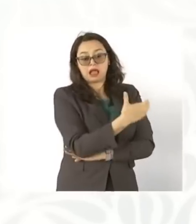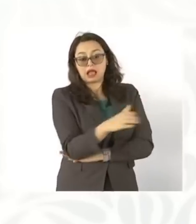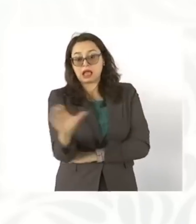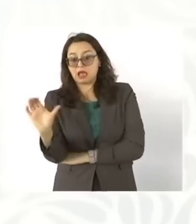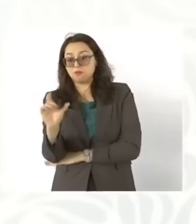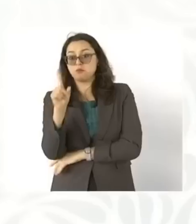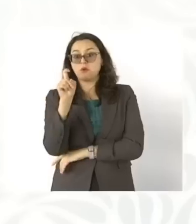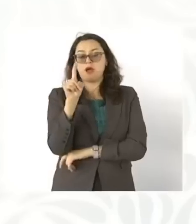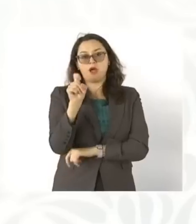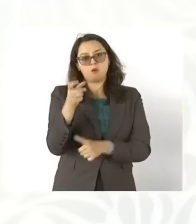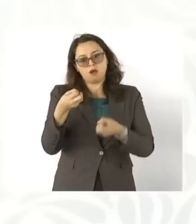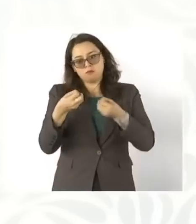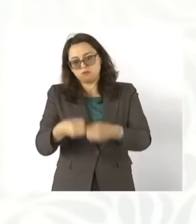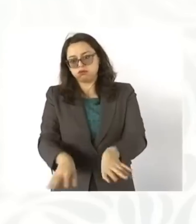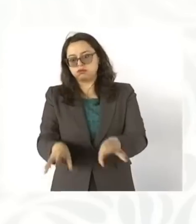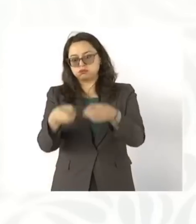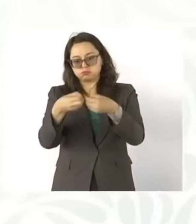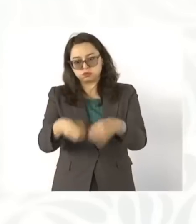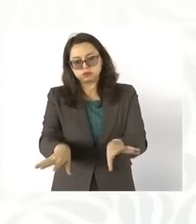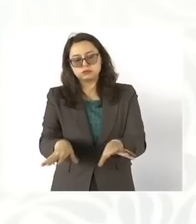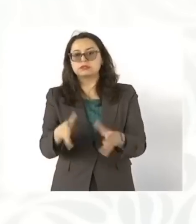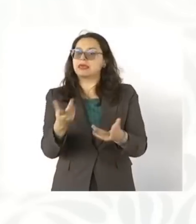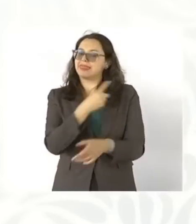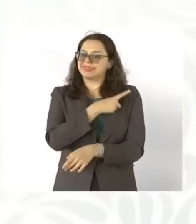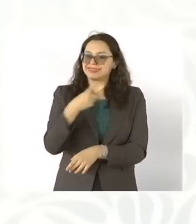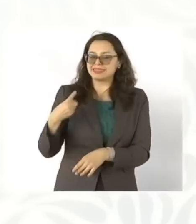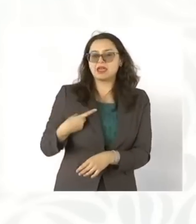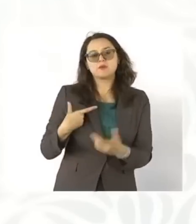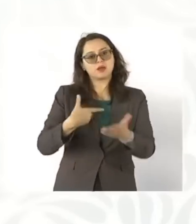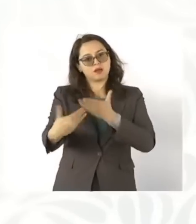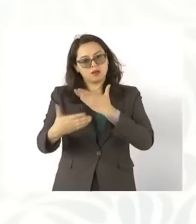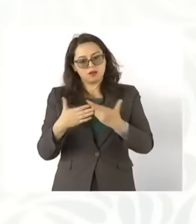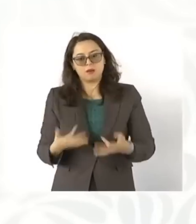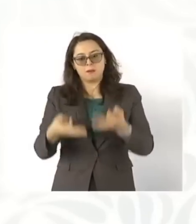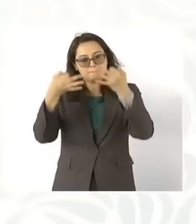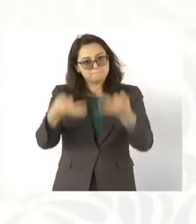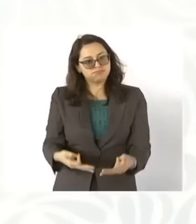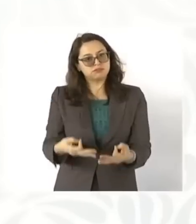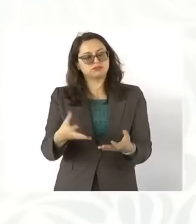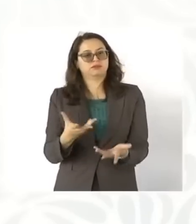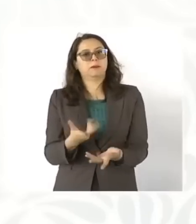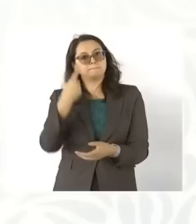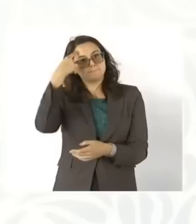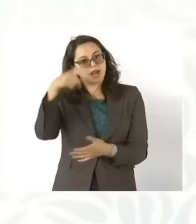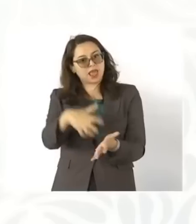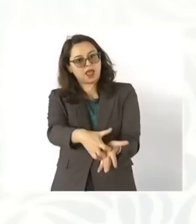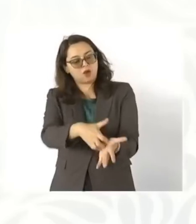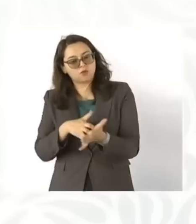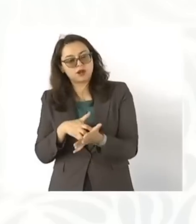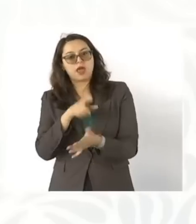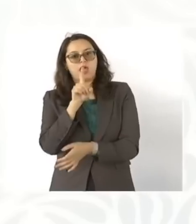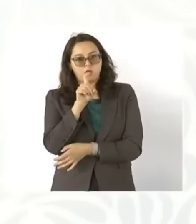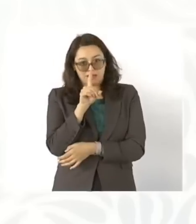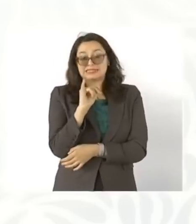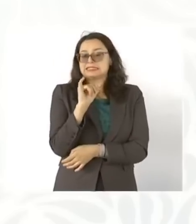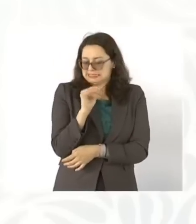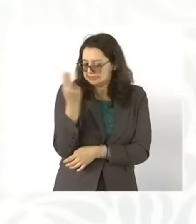el 50% de los distritos obtener de ahí agua para mayor producción de alimentos Pero principalmente